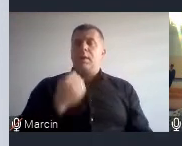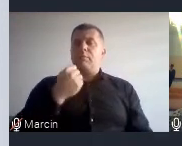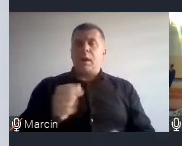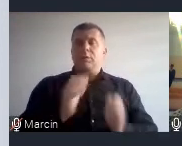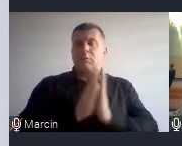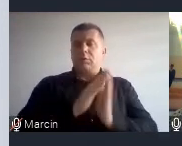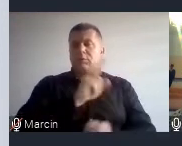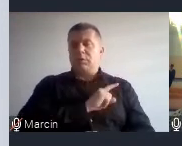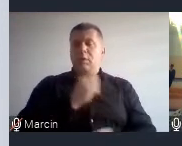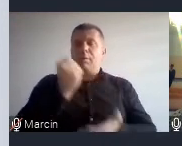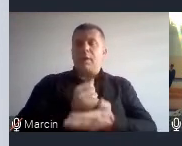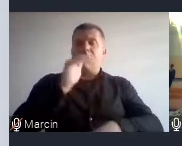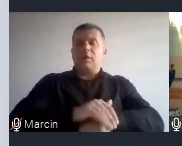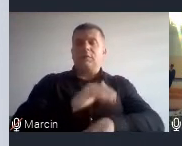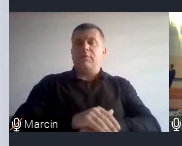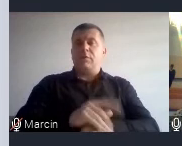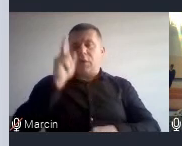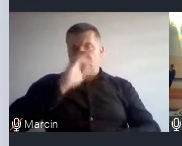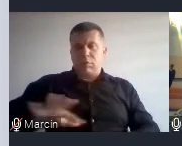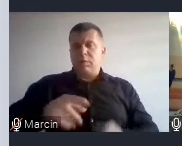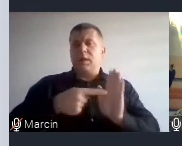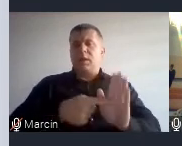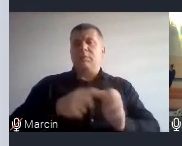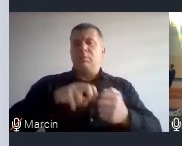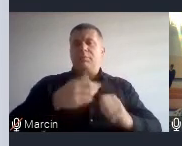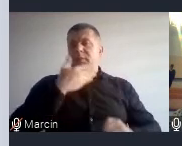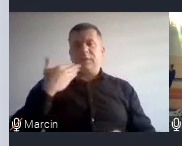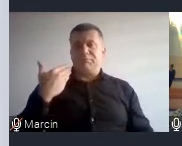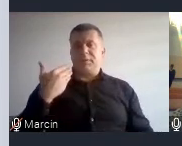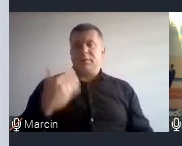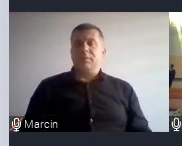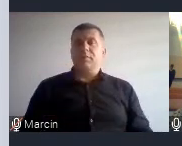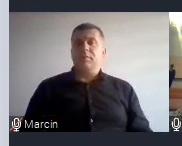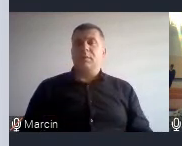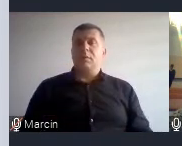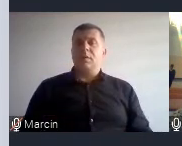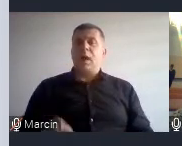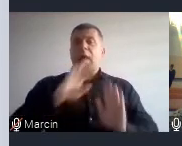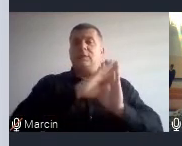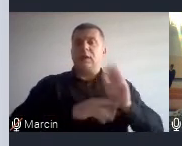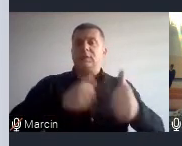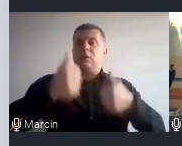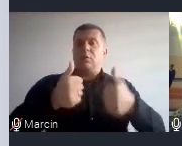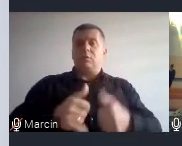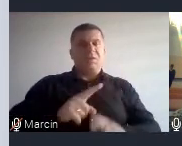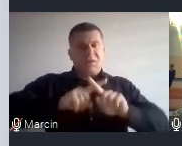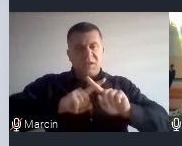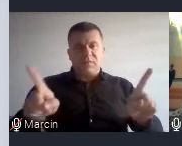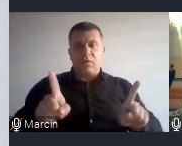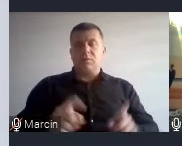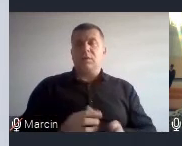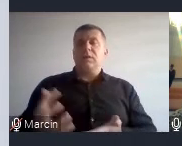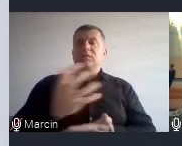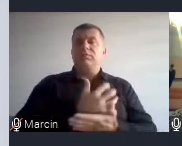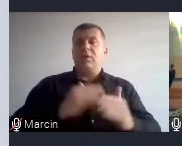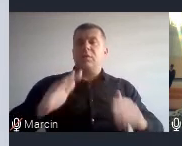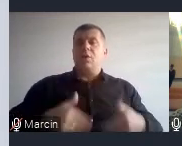bo w prawie zamówień publicznych takich problemów z terminami nie ma a w zasadzie konkurencyjności nie można zbierać ofert w sobotę,